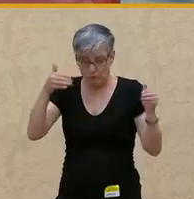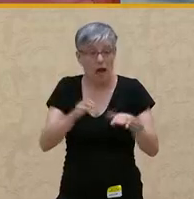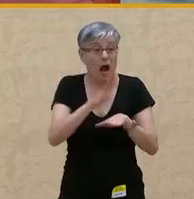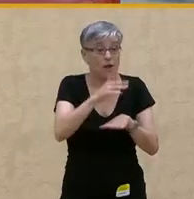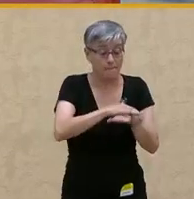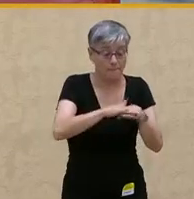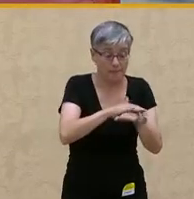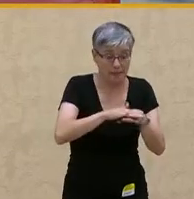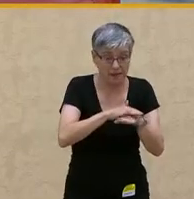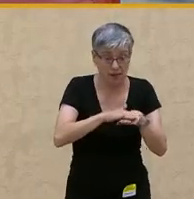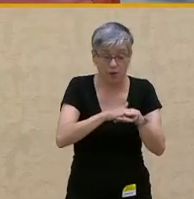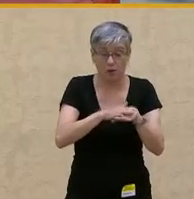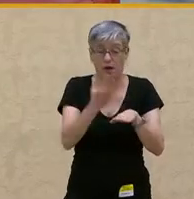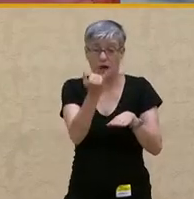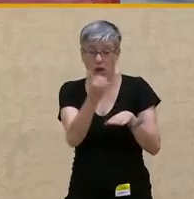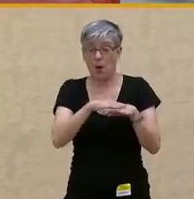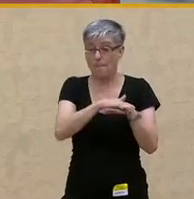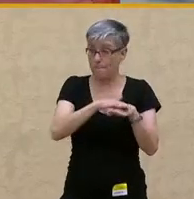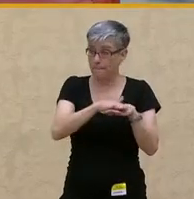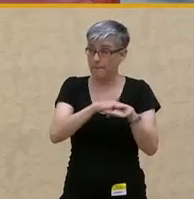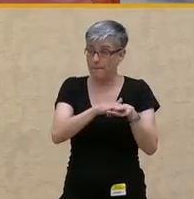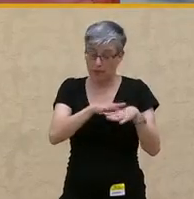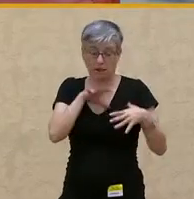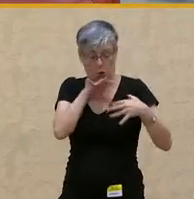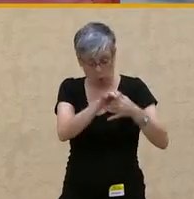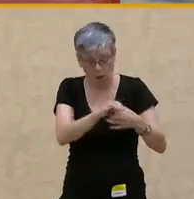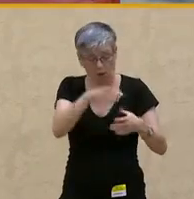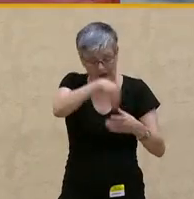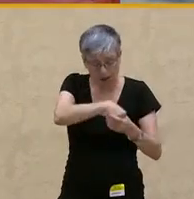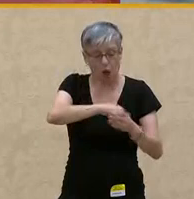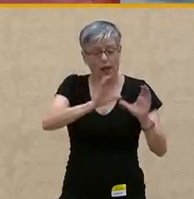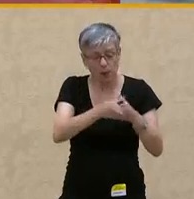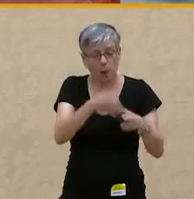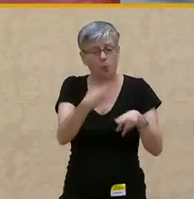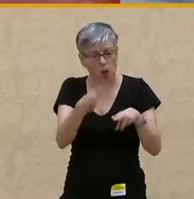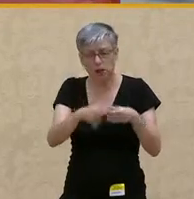creo que tenemos dos grandes ministerios con un equipo político y técnico fuerte,